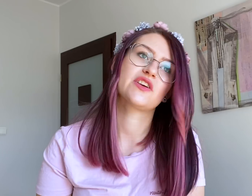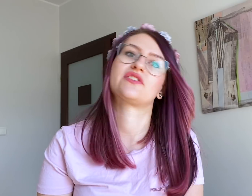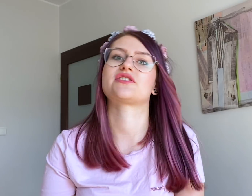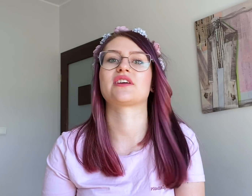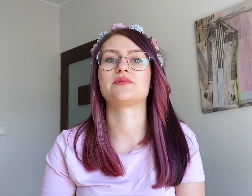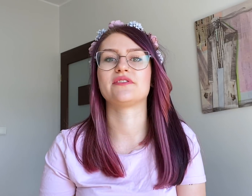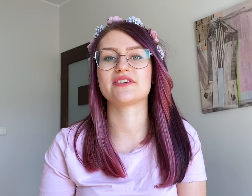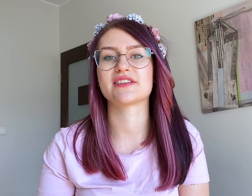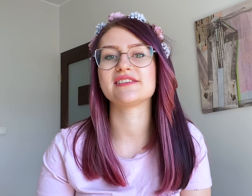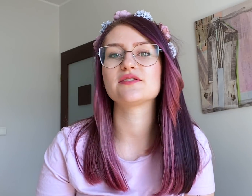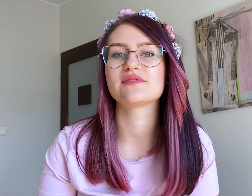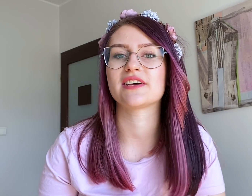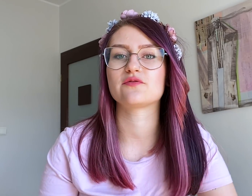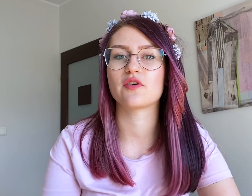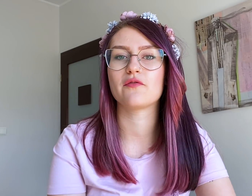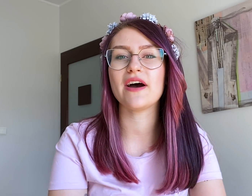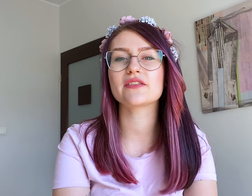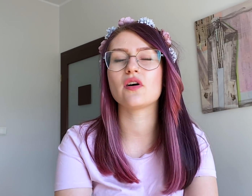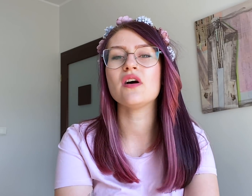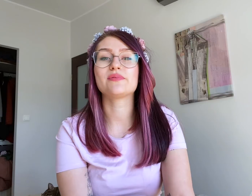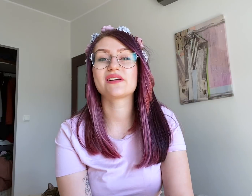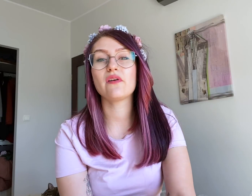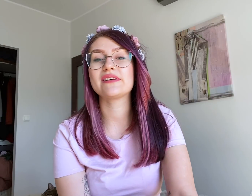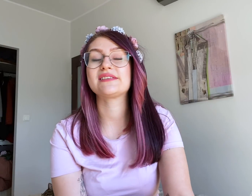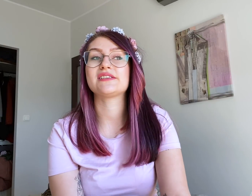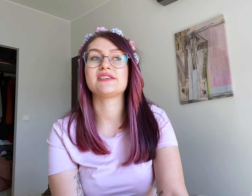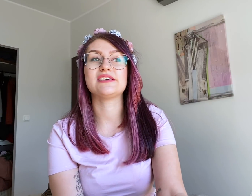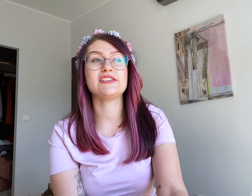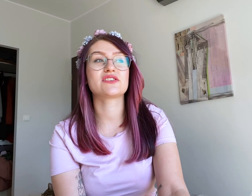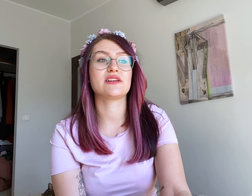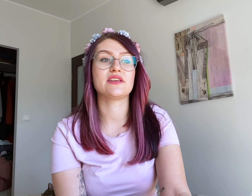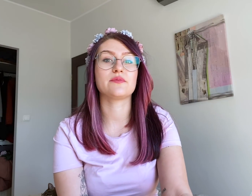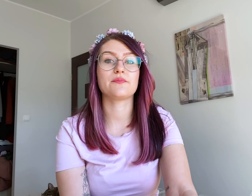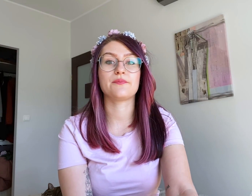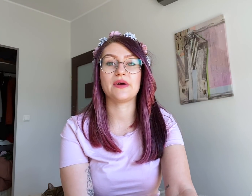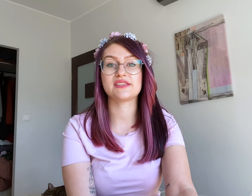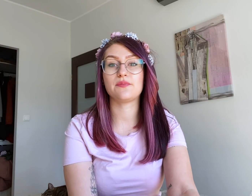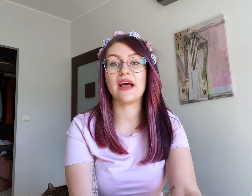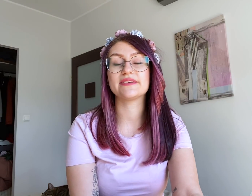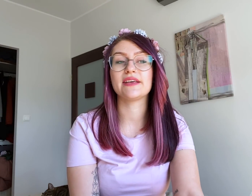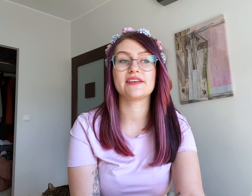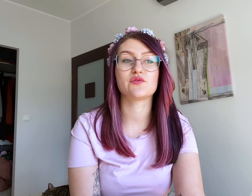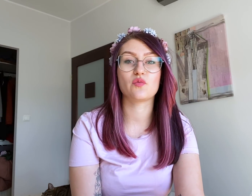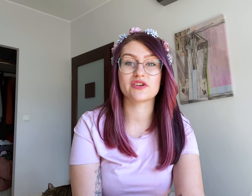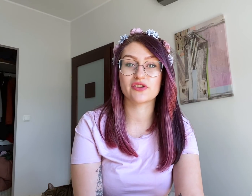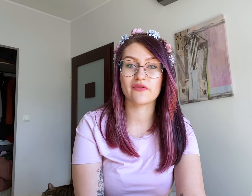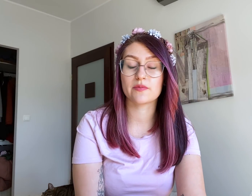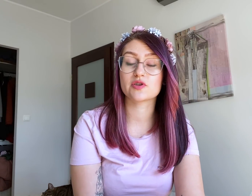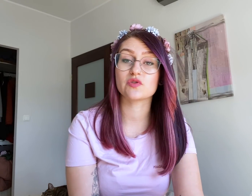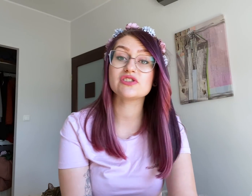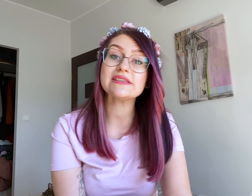To też jakby ważna instytucja, którą warto obserwować i jeżeli macie plany jakieś tłumaczeniowe w przyszłości